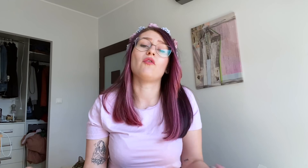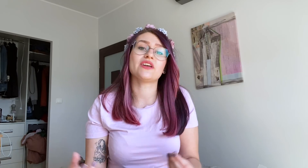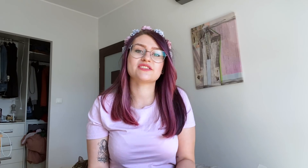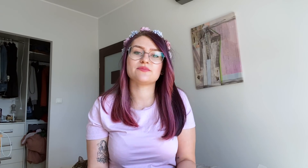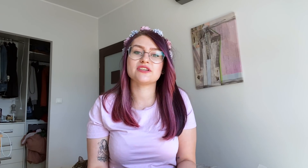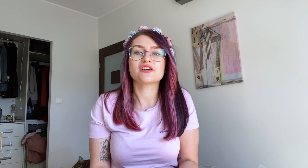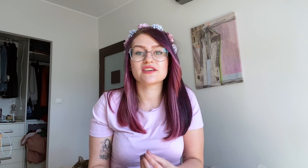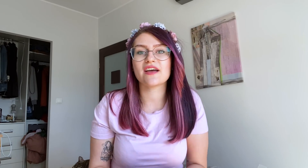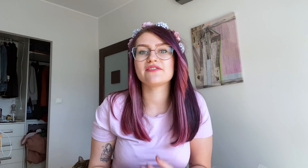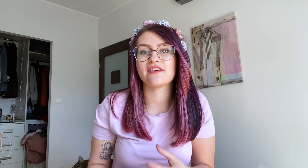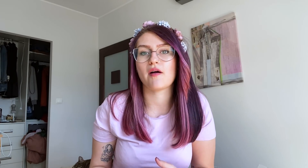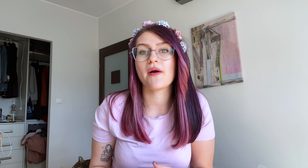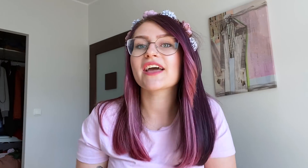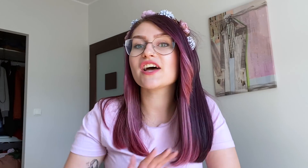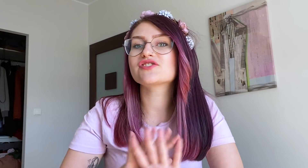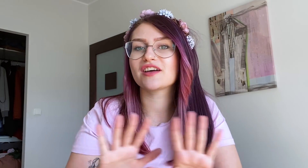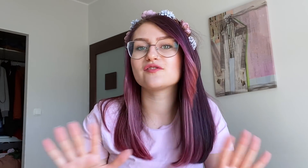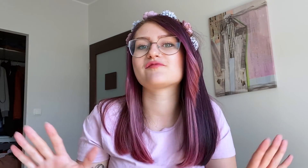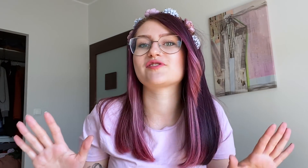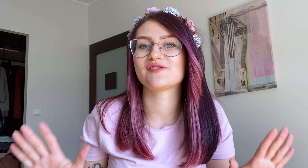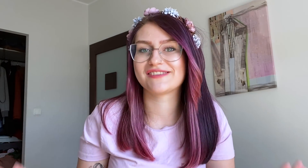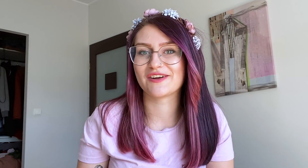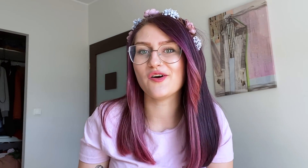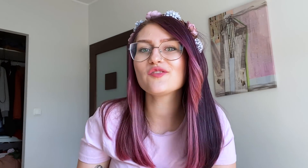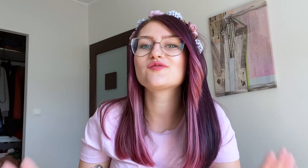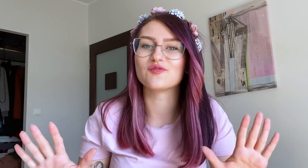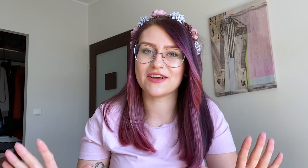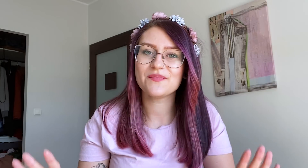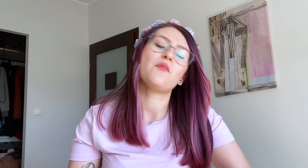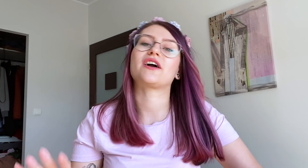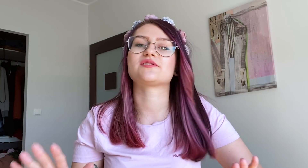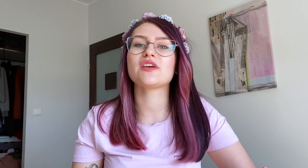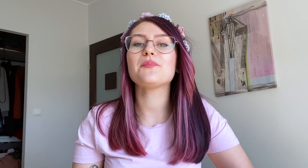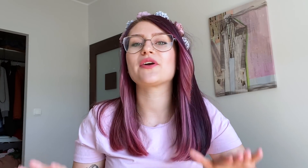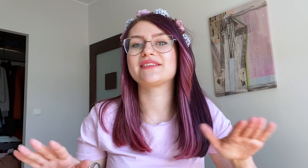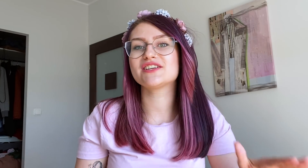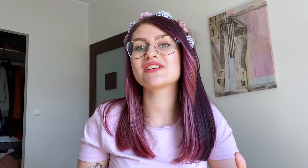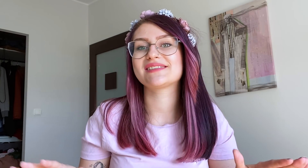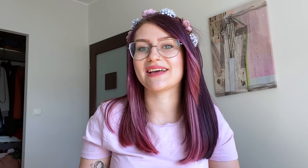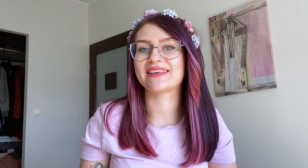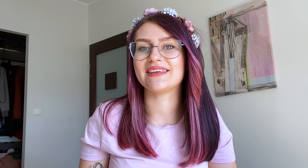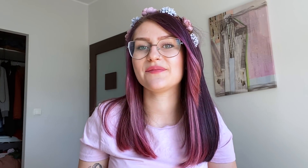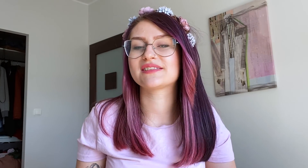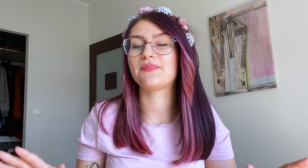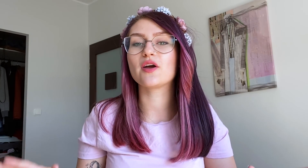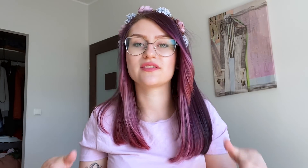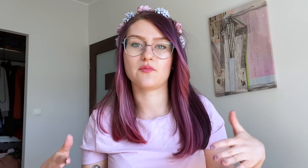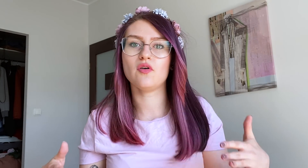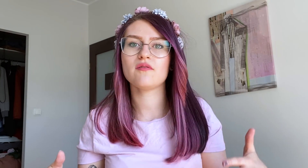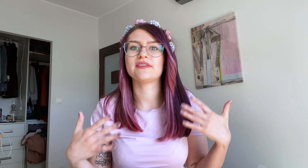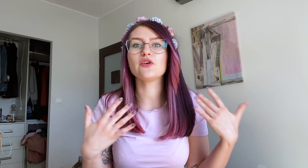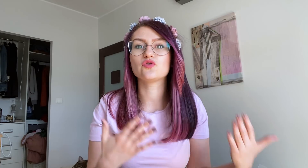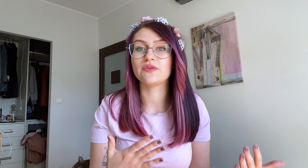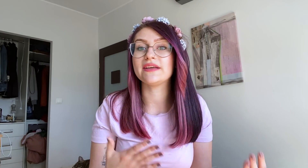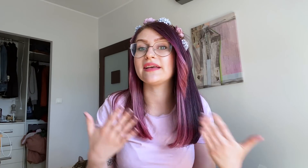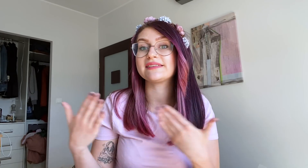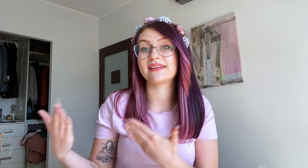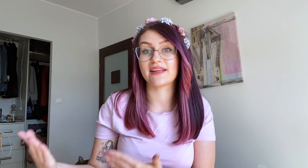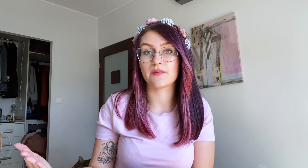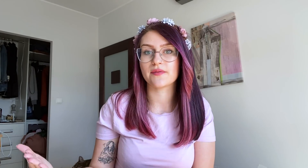Uwierzcie mi, że ja widziałam każdego słyszącego, który pokazuje pojedyncze znaki z PJM-u na YouTubie i na Instagramie.